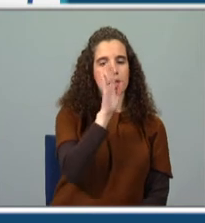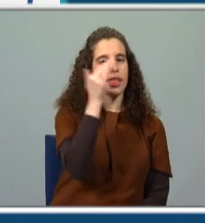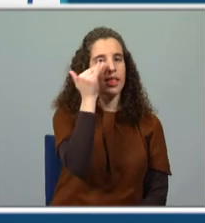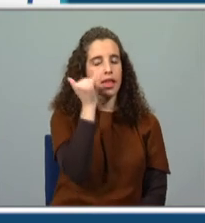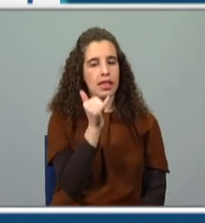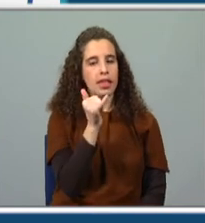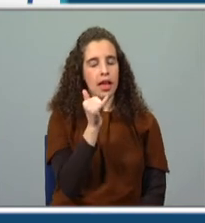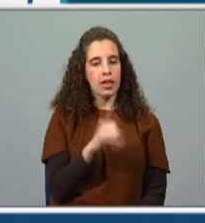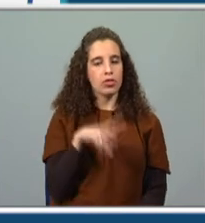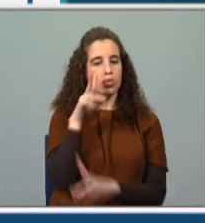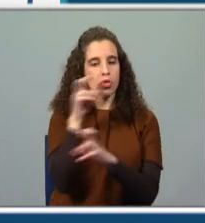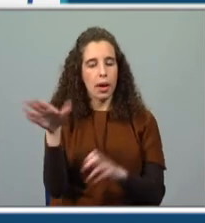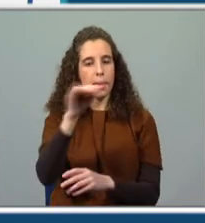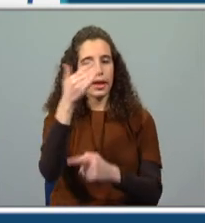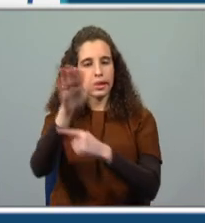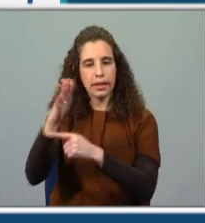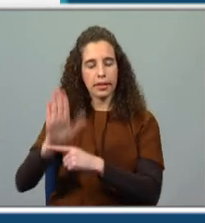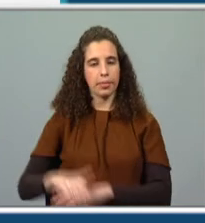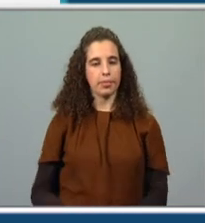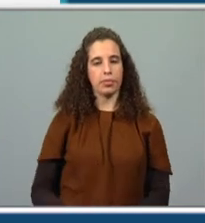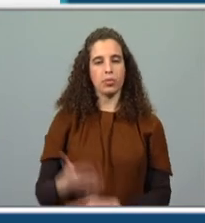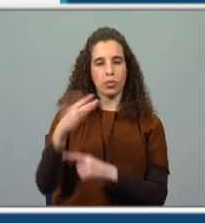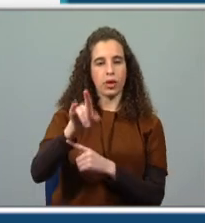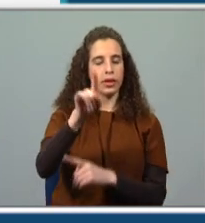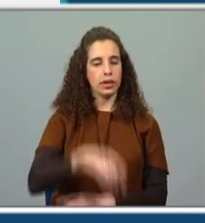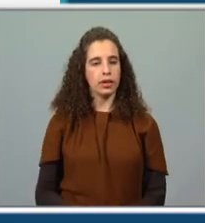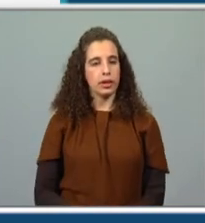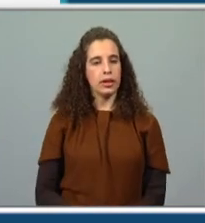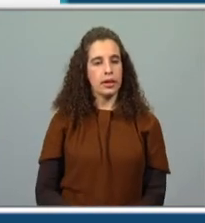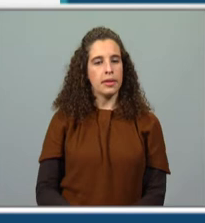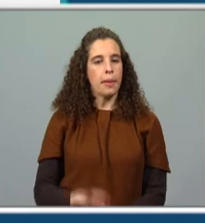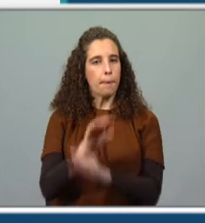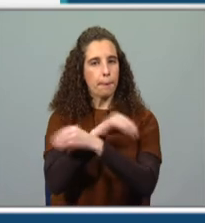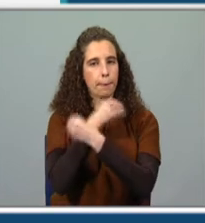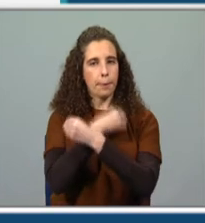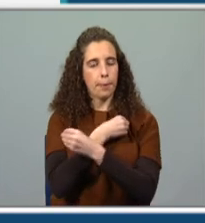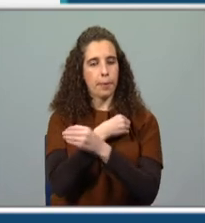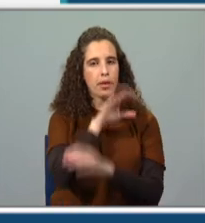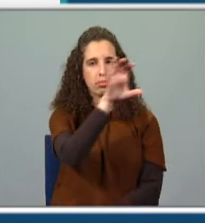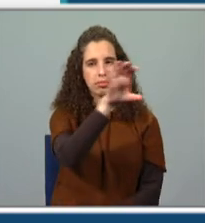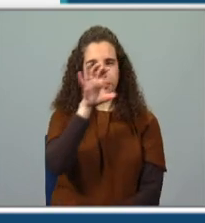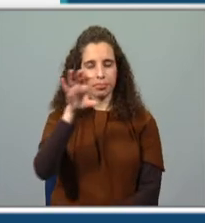em mais exemplos por exemplo esta banda desenhada vocês já devem saber que eu 在更多的例子中，例如這個樂隊畫了你一定已經知道我